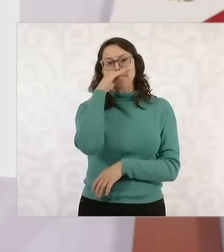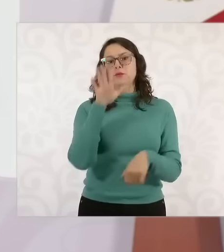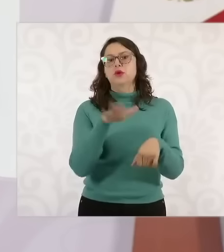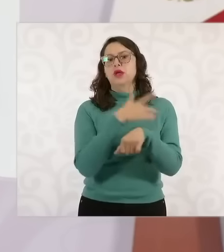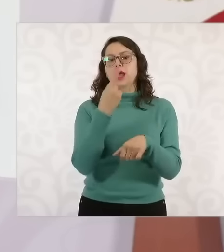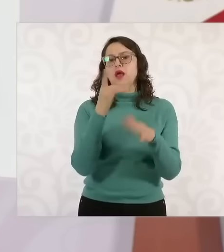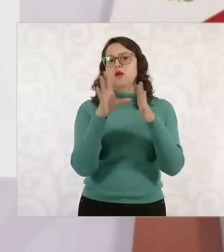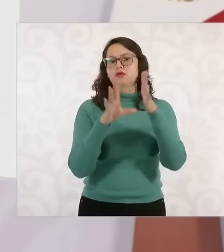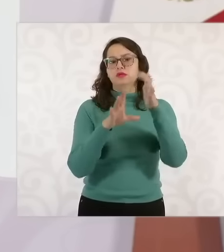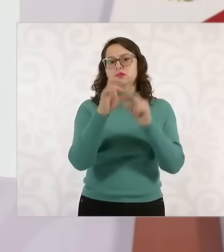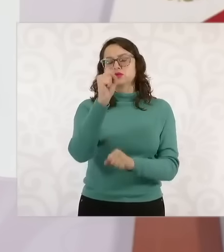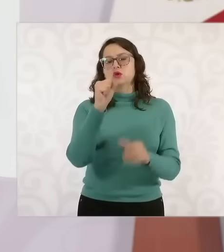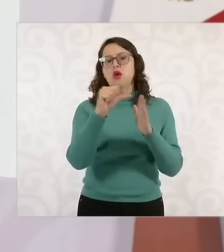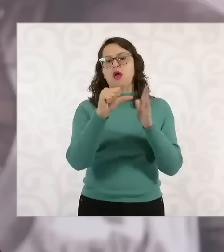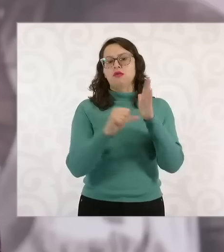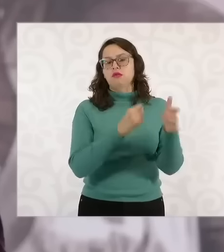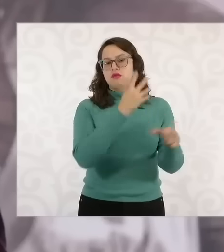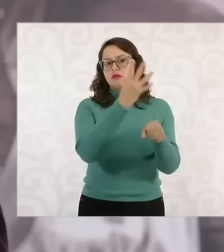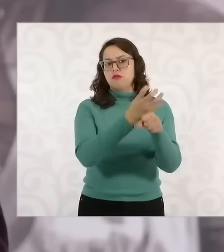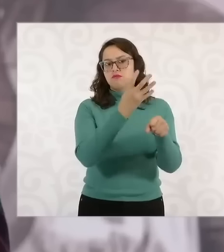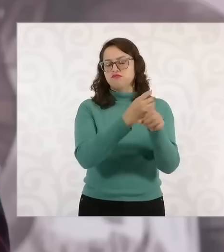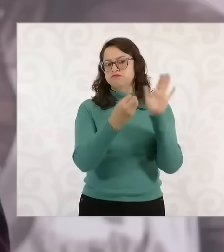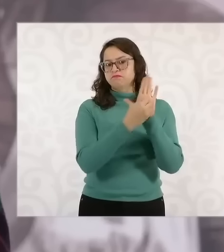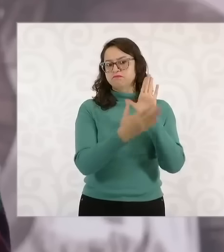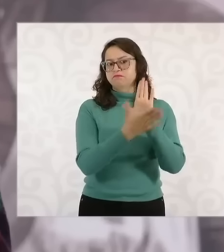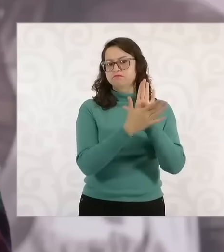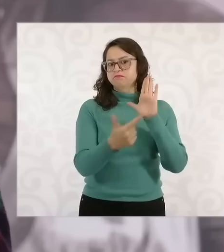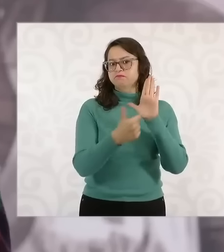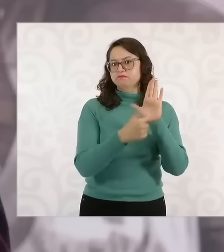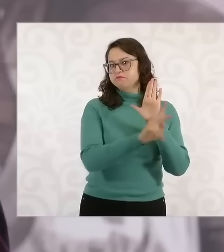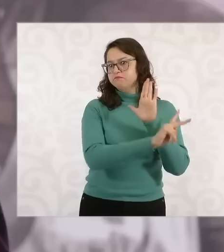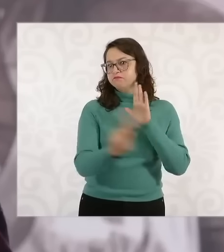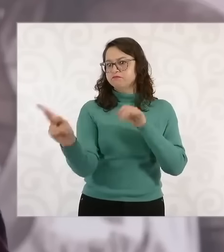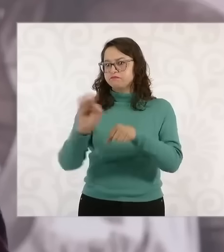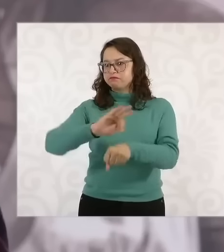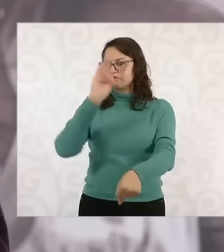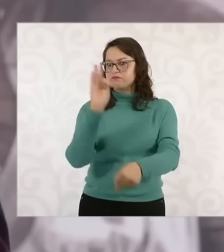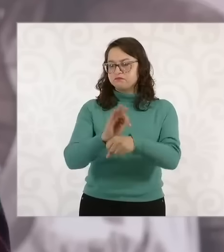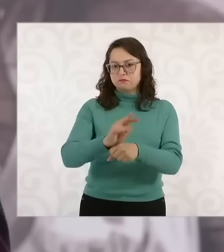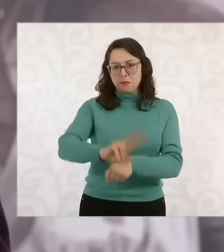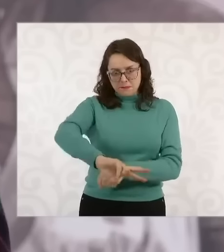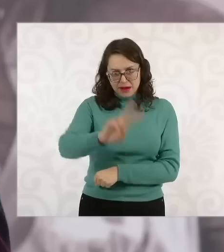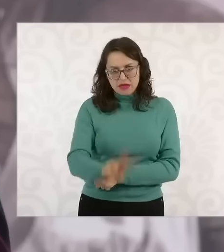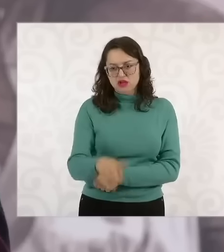constitucional. Es un derecho y esta es una manera de ponerle cara ese derecho gratuito y de acceso